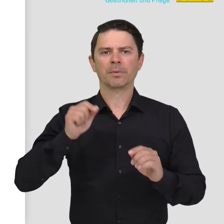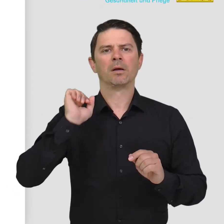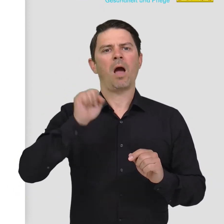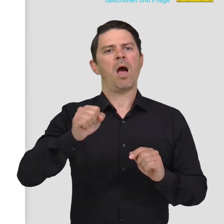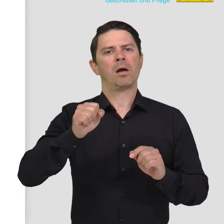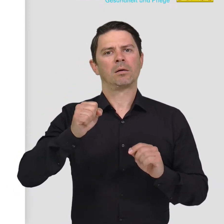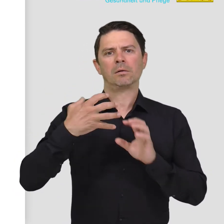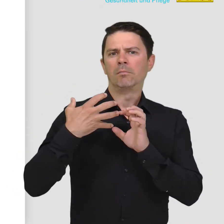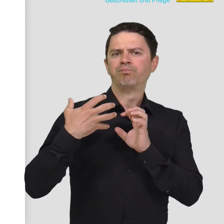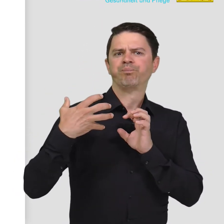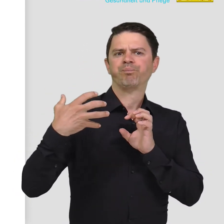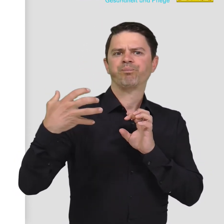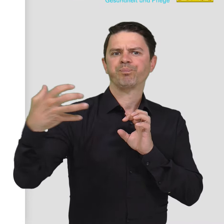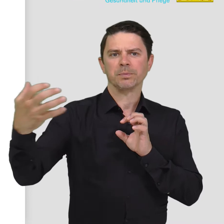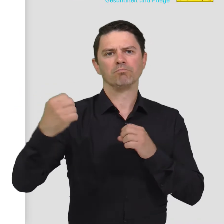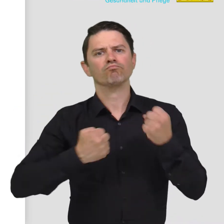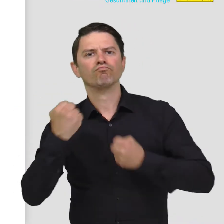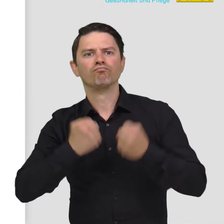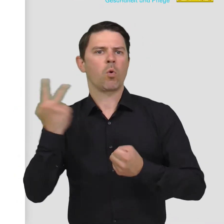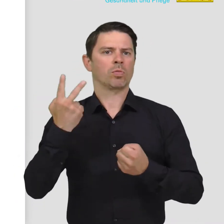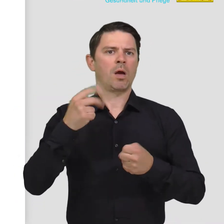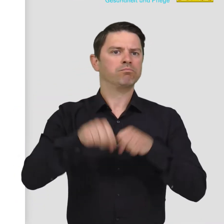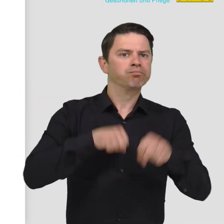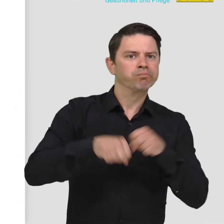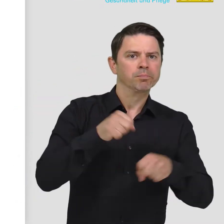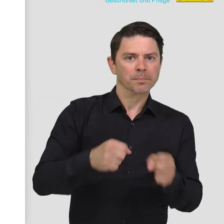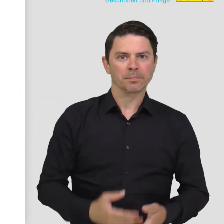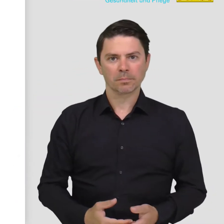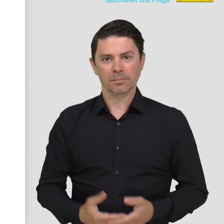über einen längeren Zeitraum aufrechtzuerhalten),